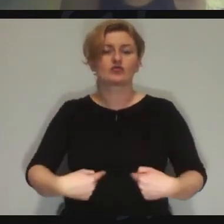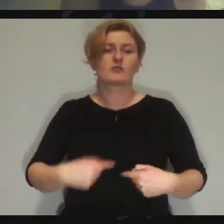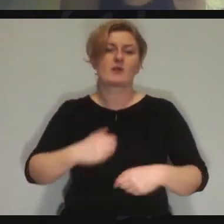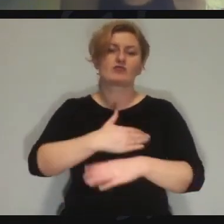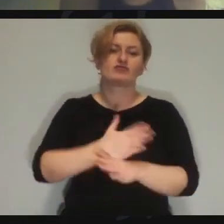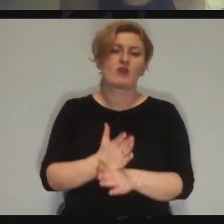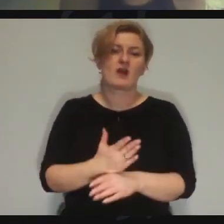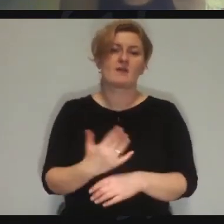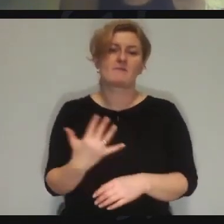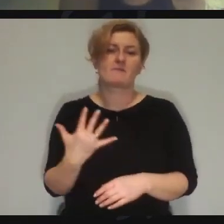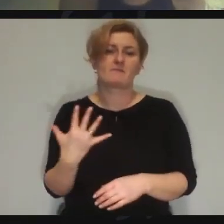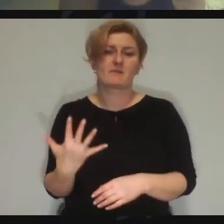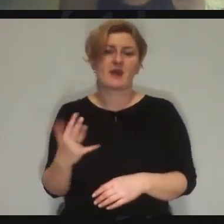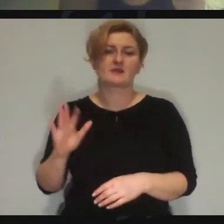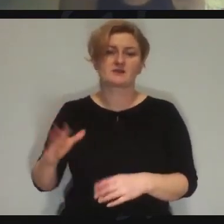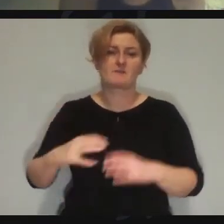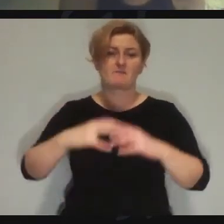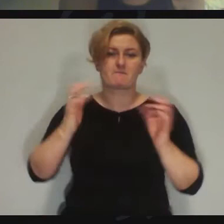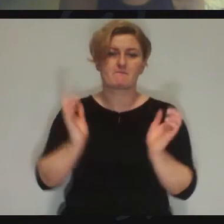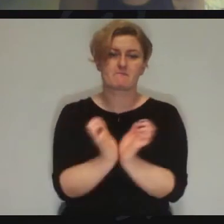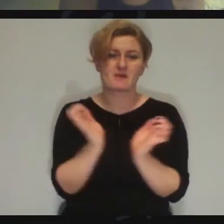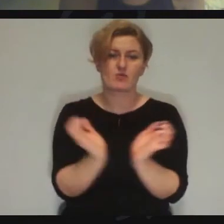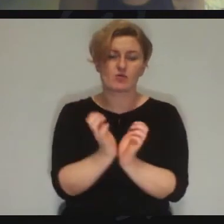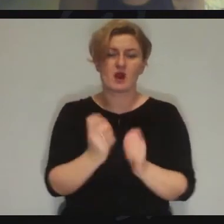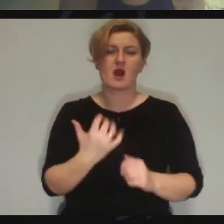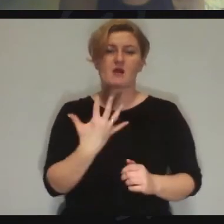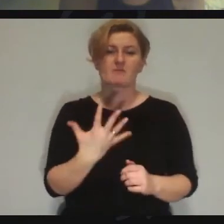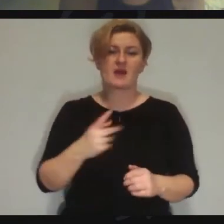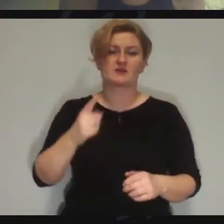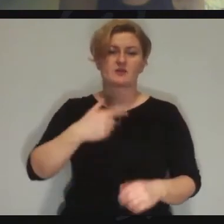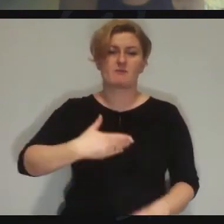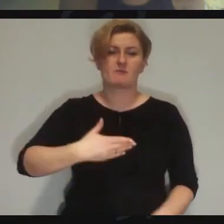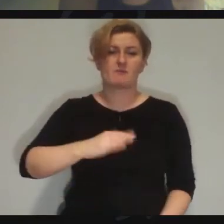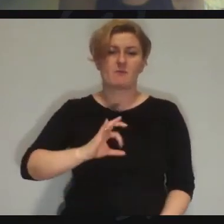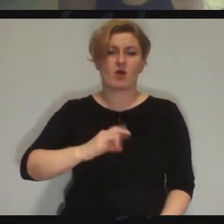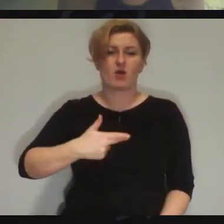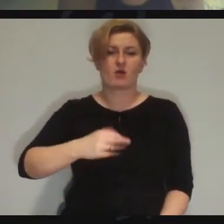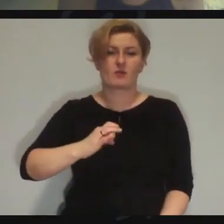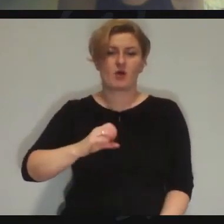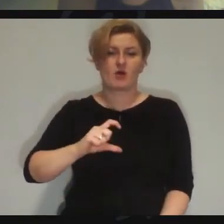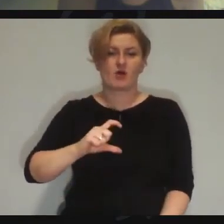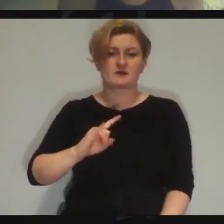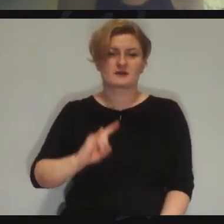Na przykład dzielę ich po 5 na poi, 5 na piłce oraz 5 na monocyklu. To typowy trening w szkole.